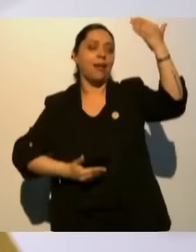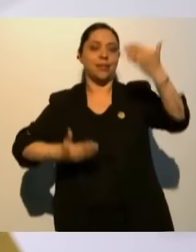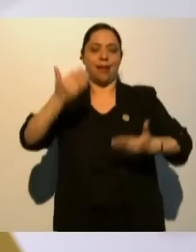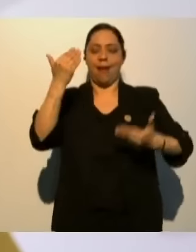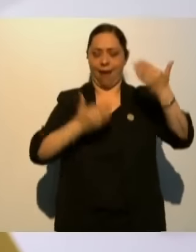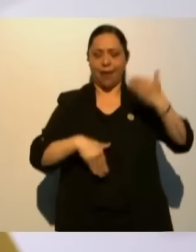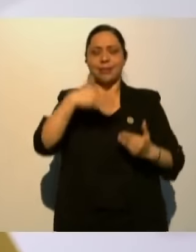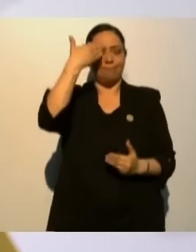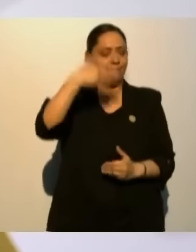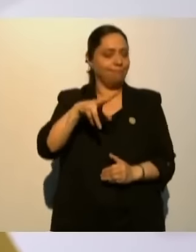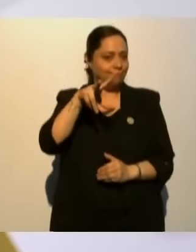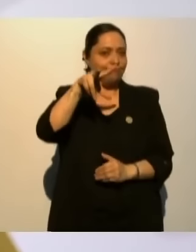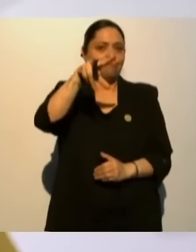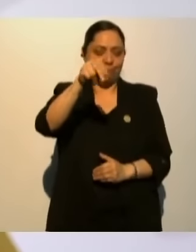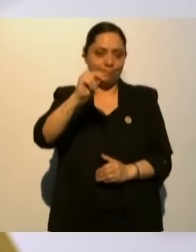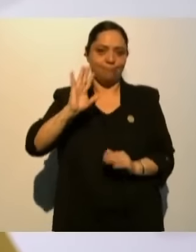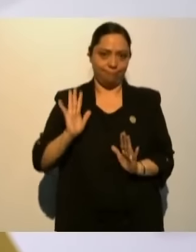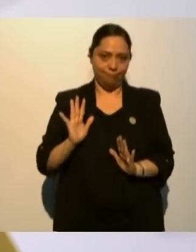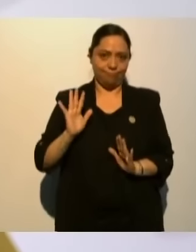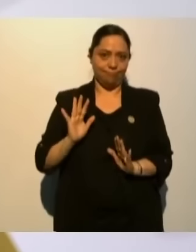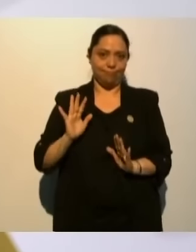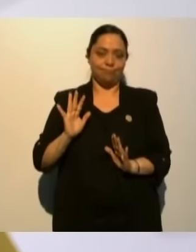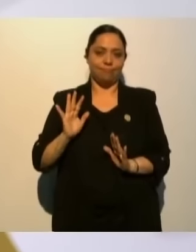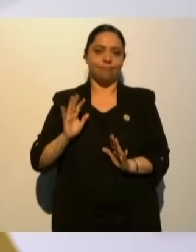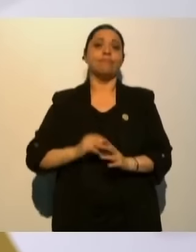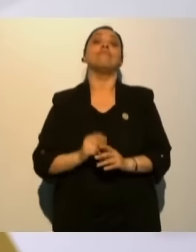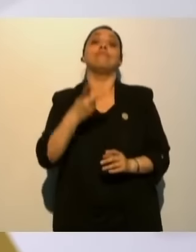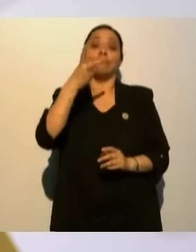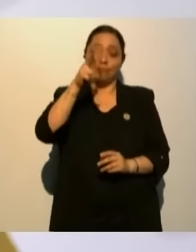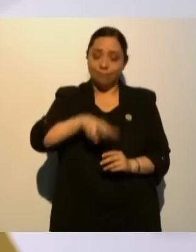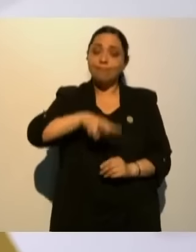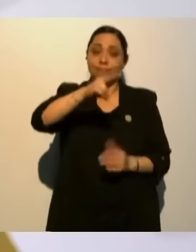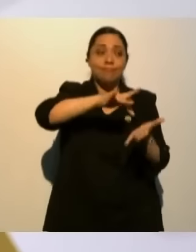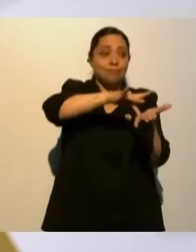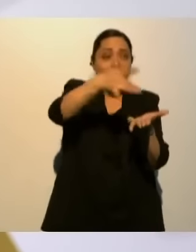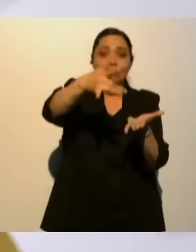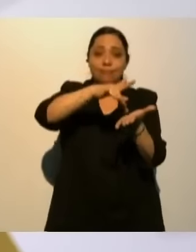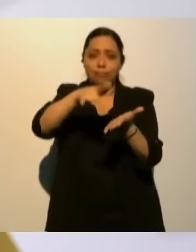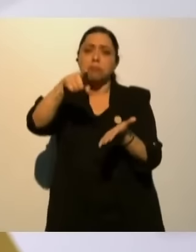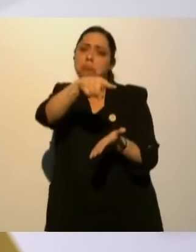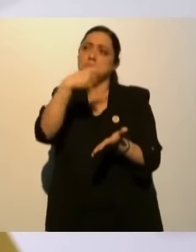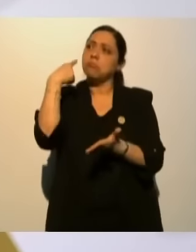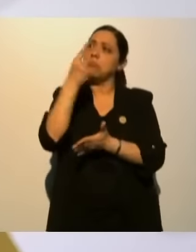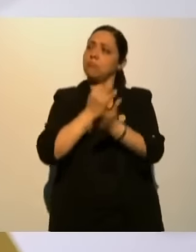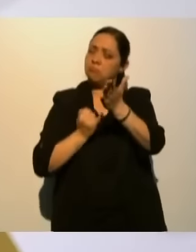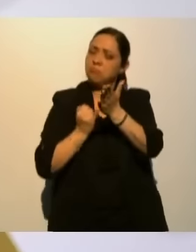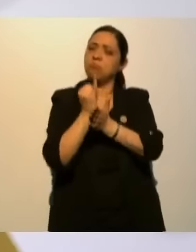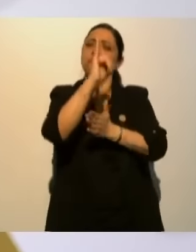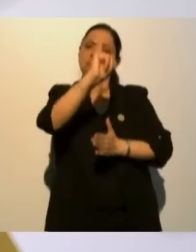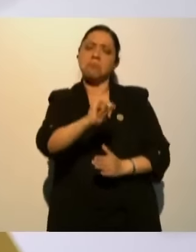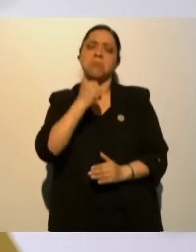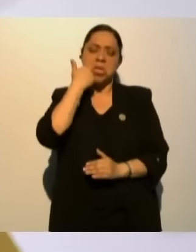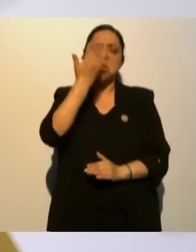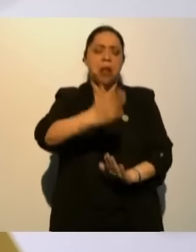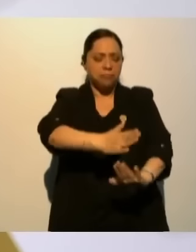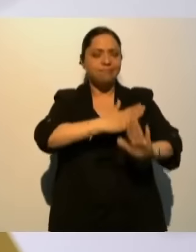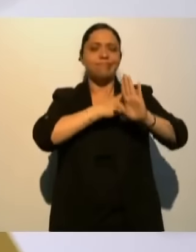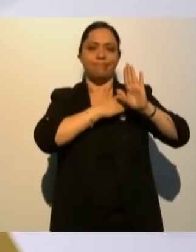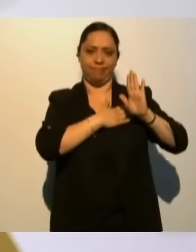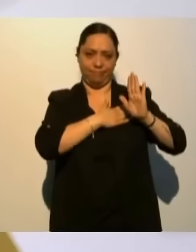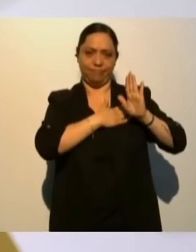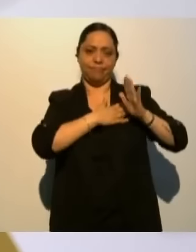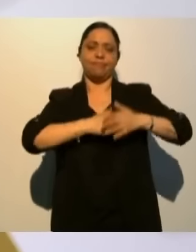para atender esta convocatoria agradecemos su disposición y compromiso gobernadoras y